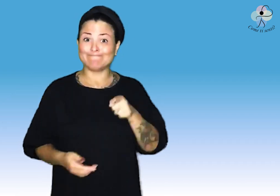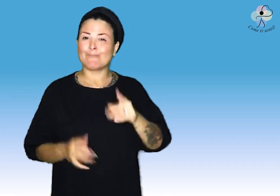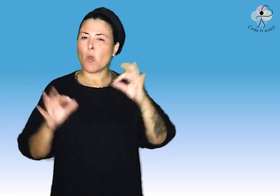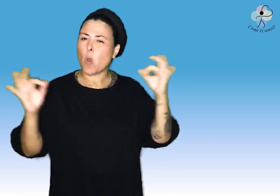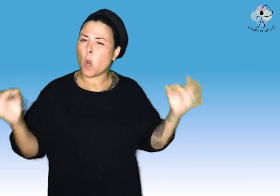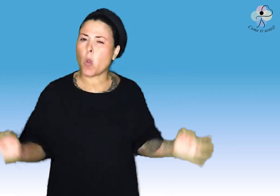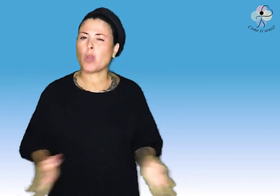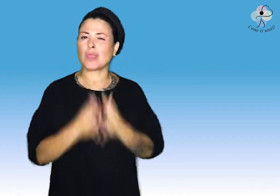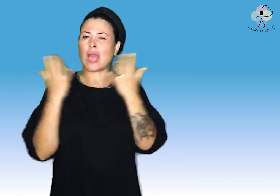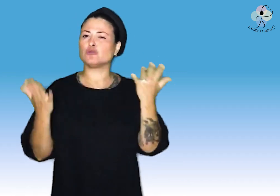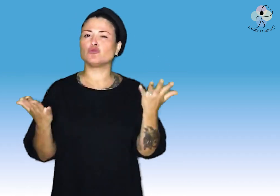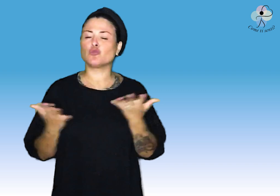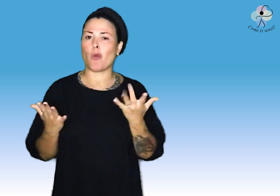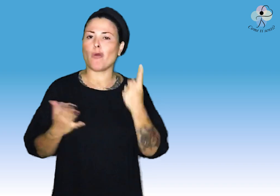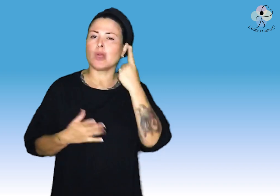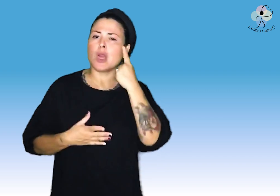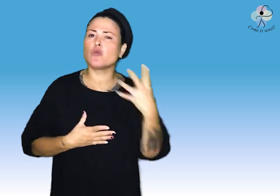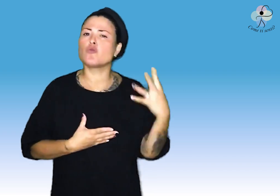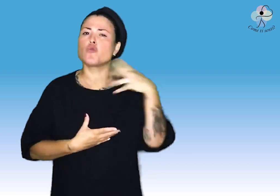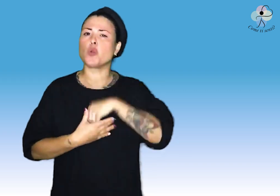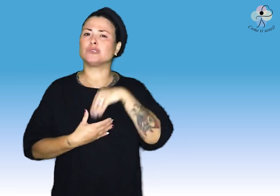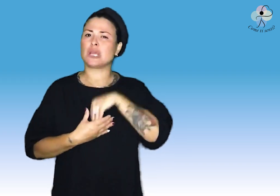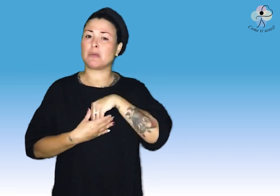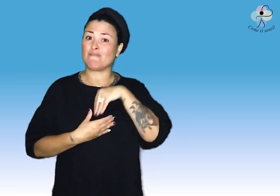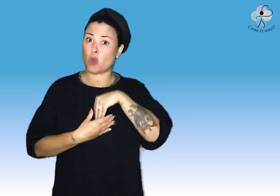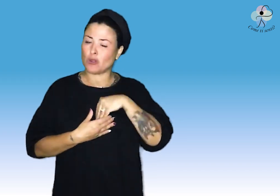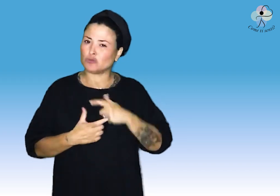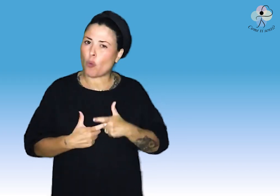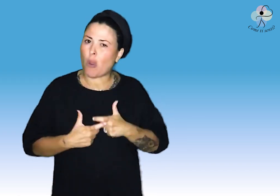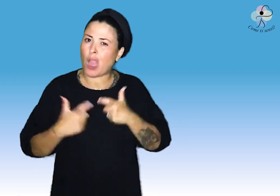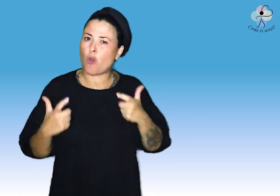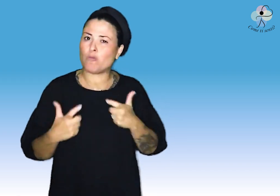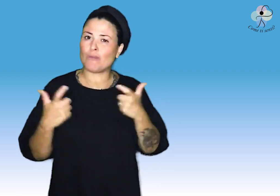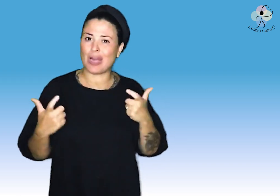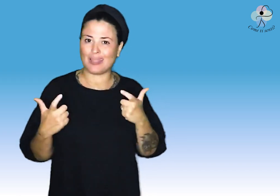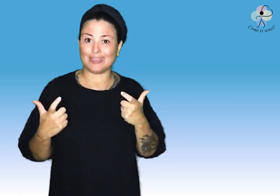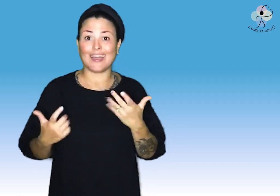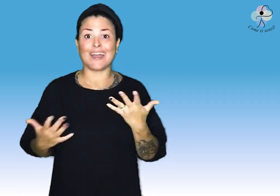è una occasione per aumentare la consapevolezza